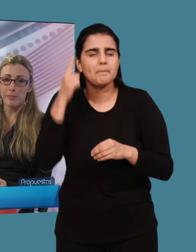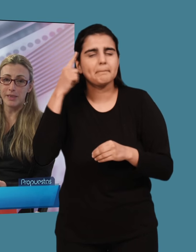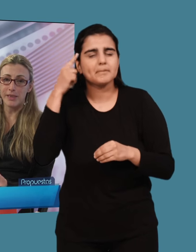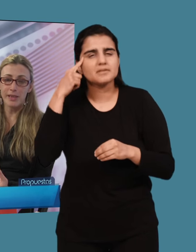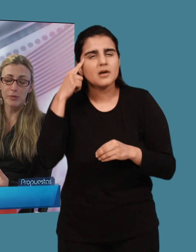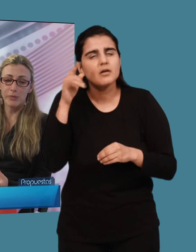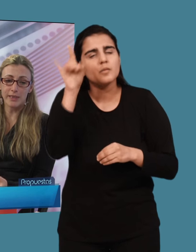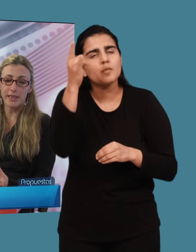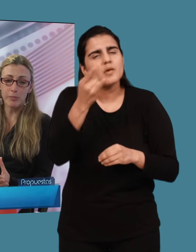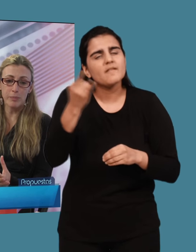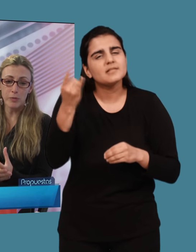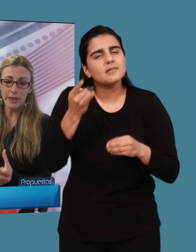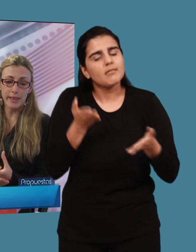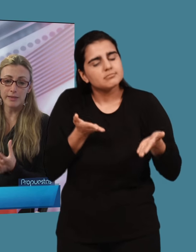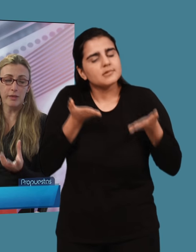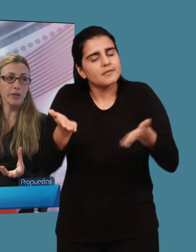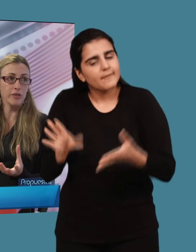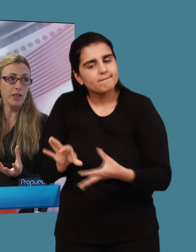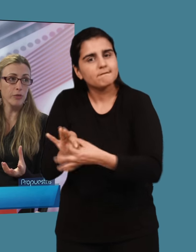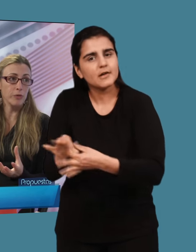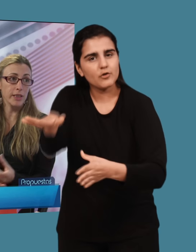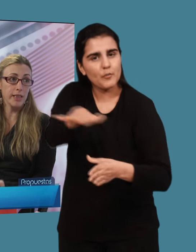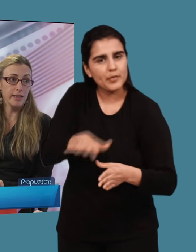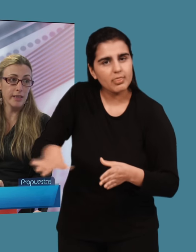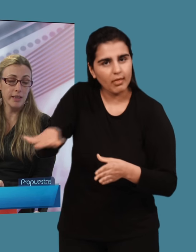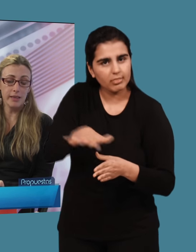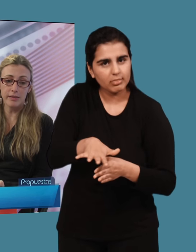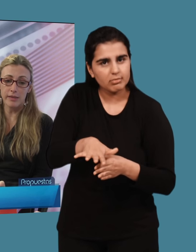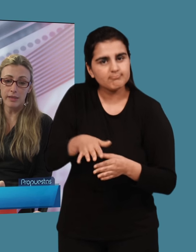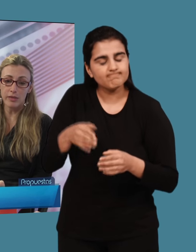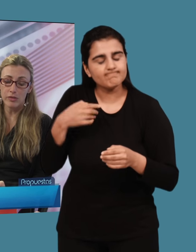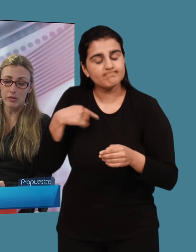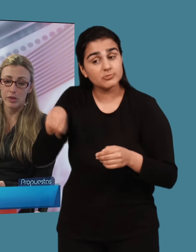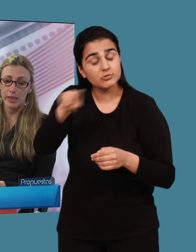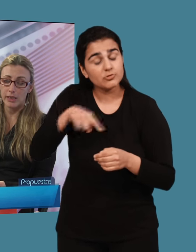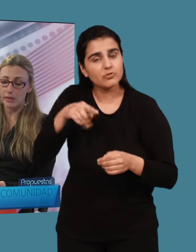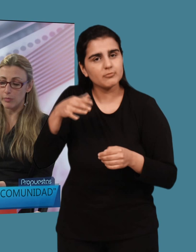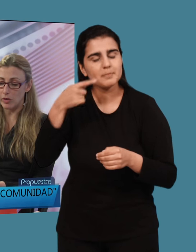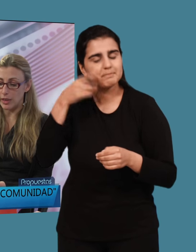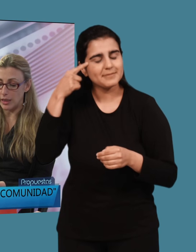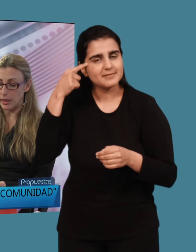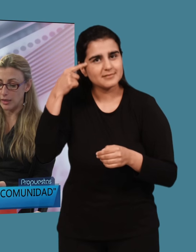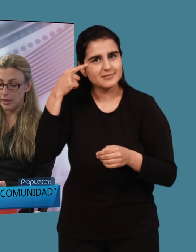pensar la Universidad, puesta al servicio de la comunidad y en ese sentido, entendemos que,